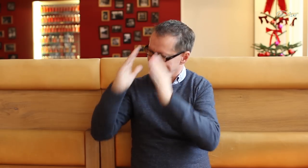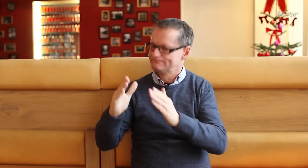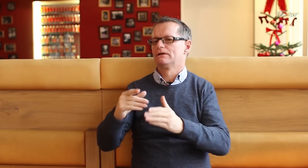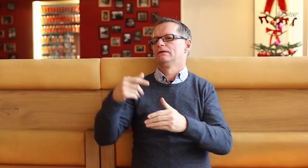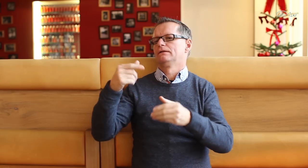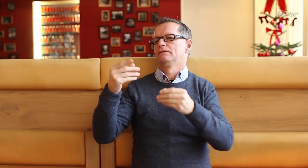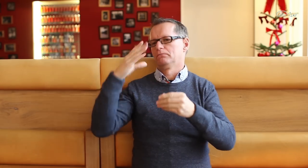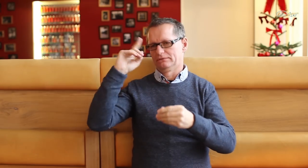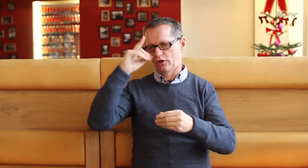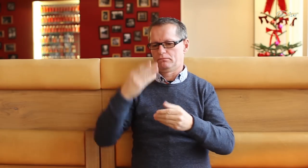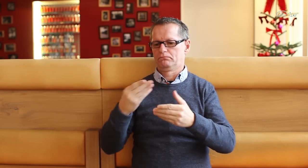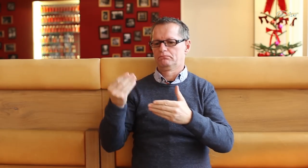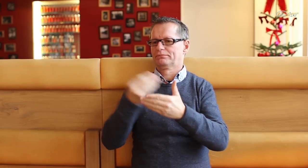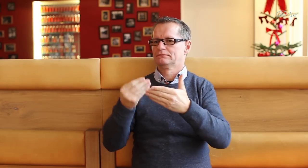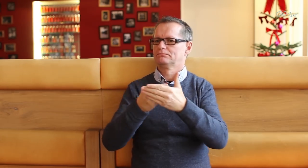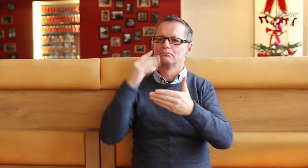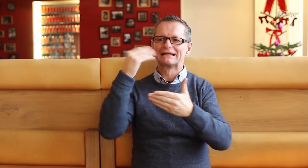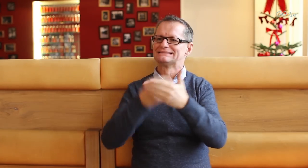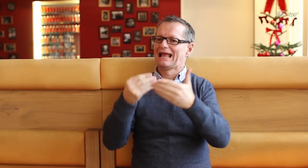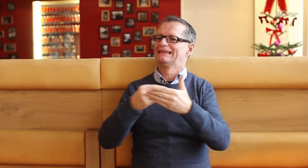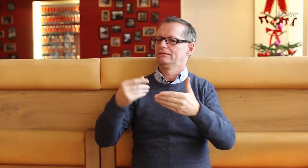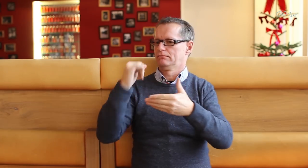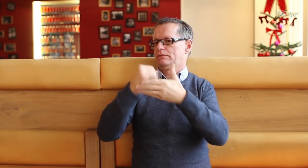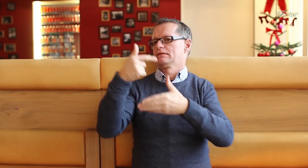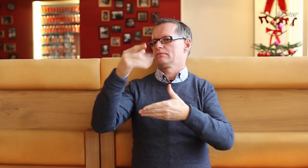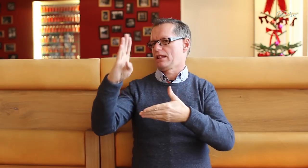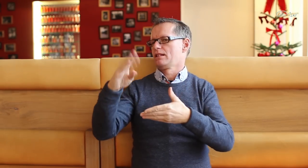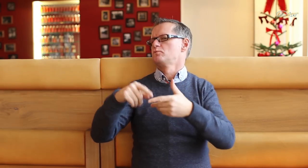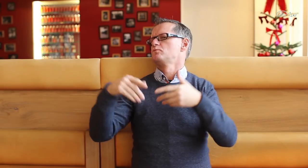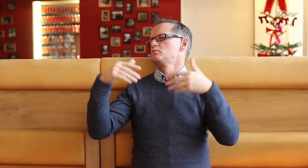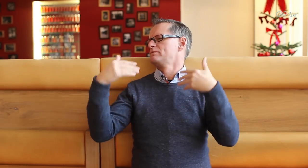Wir konzentrieren uns im Moment auf das Merkzeichen TBL, welches sehr hilfreich für uns wäre.